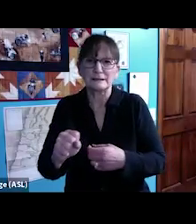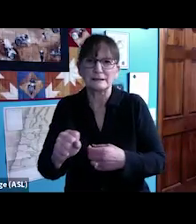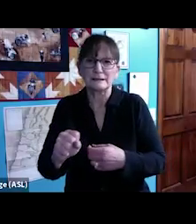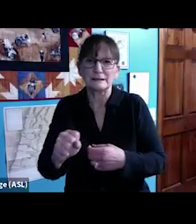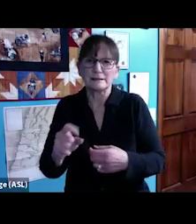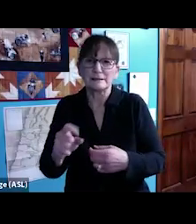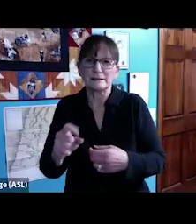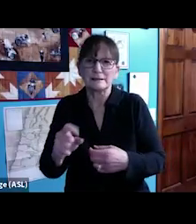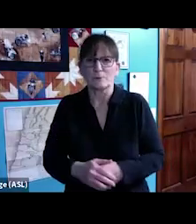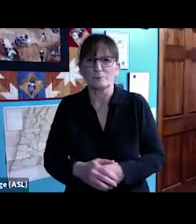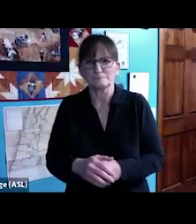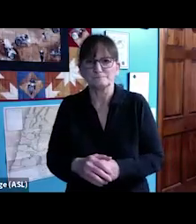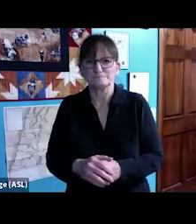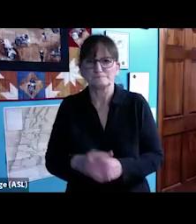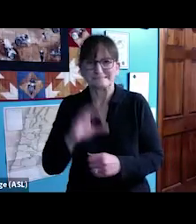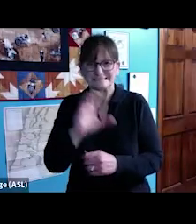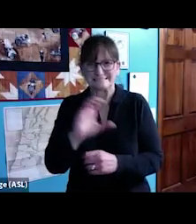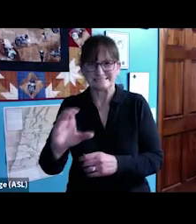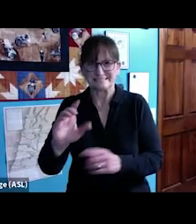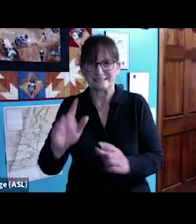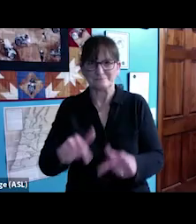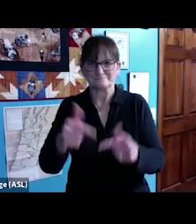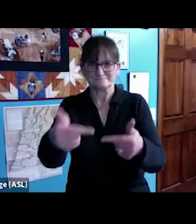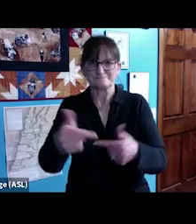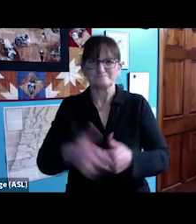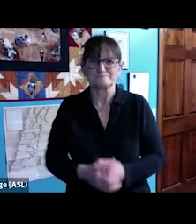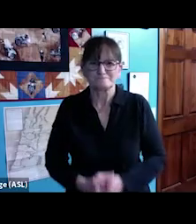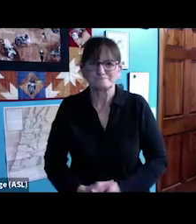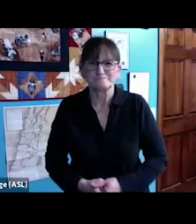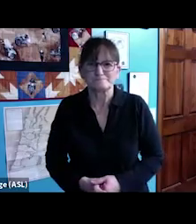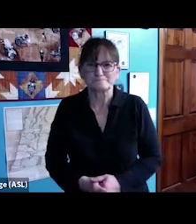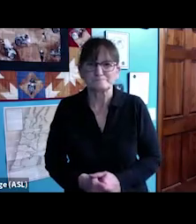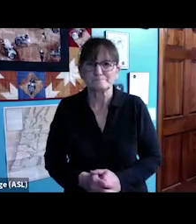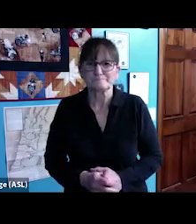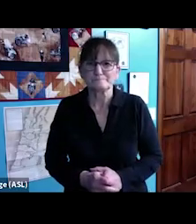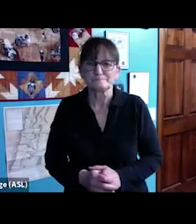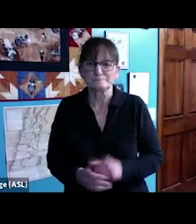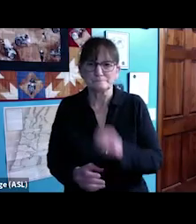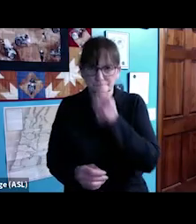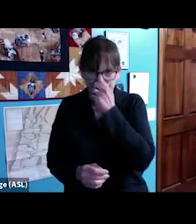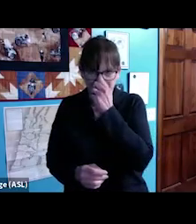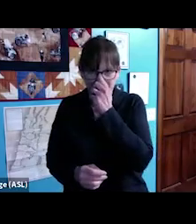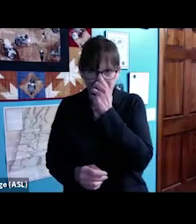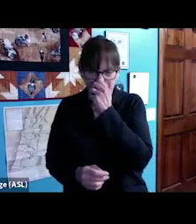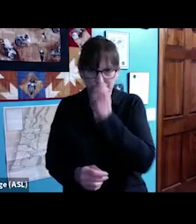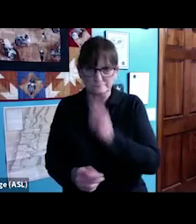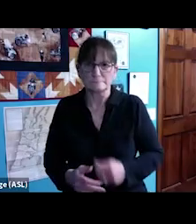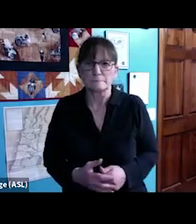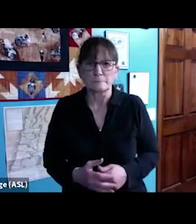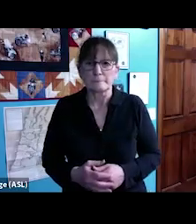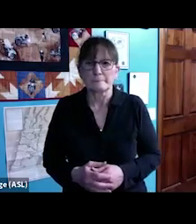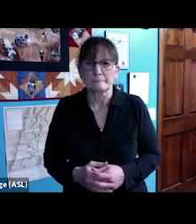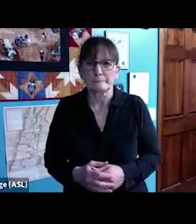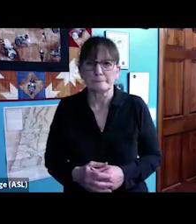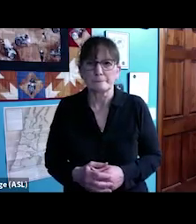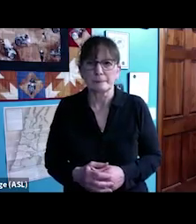o puedo hacer ciertas preguntas en el MSR en un orden diferente para romper el hielo un poco mejor.